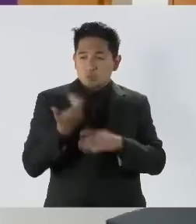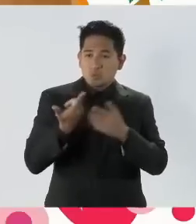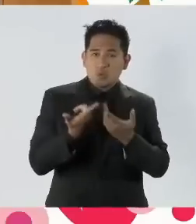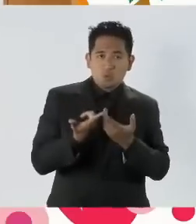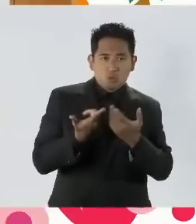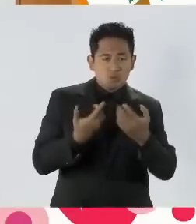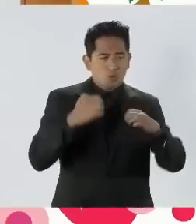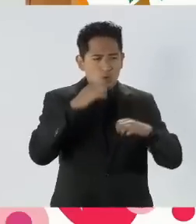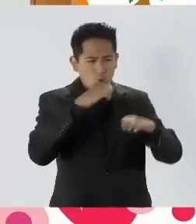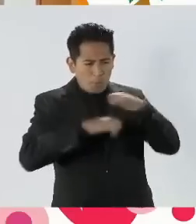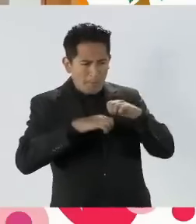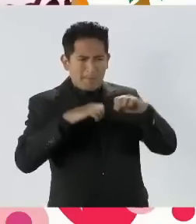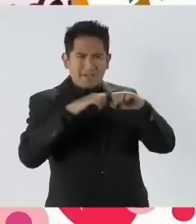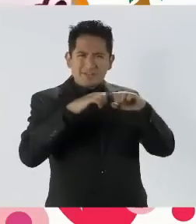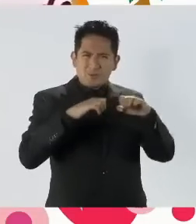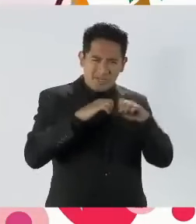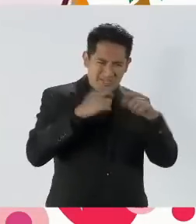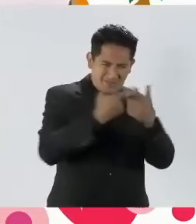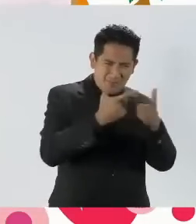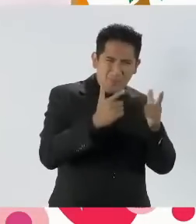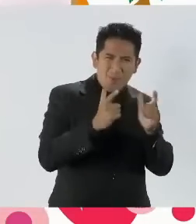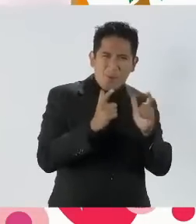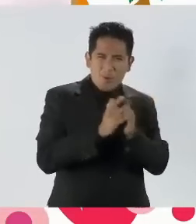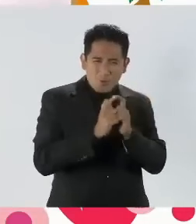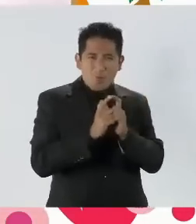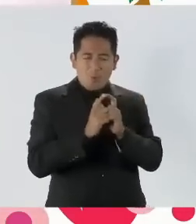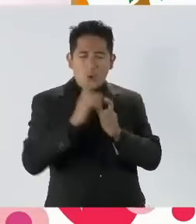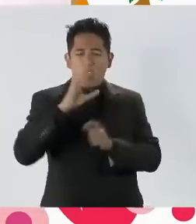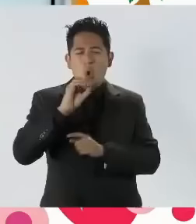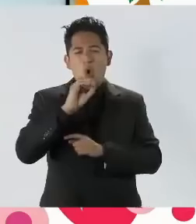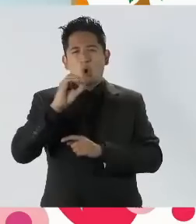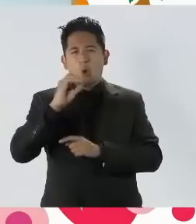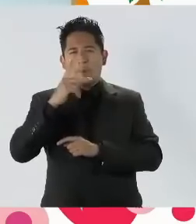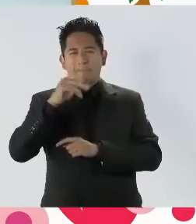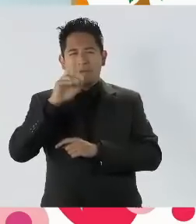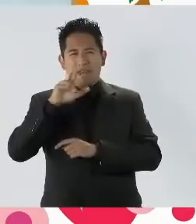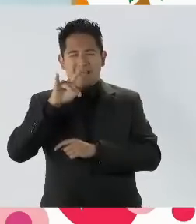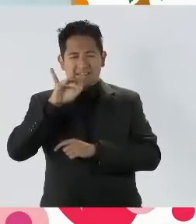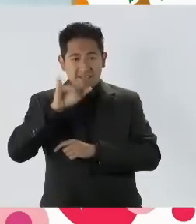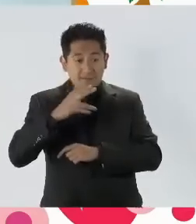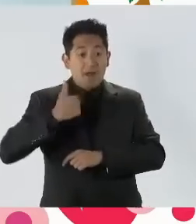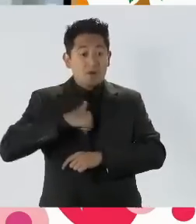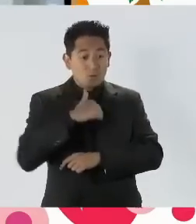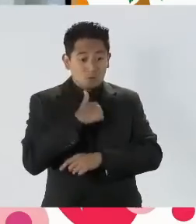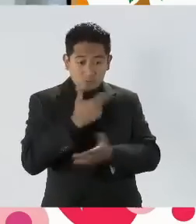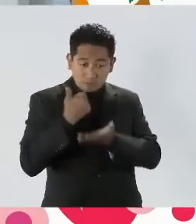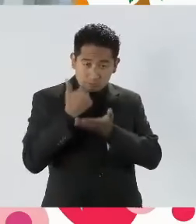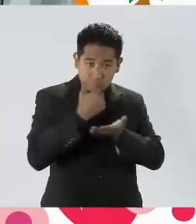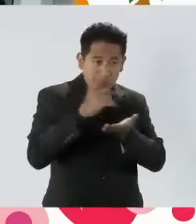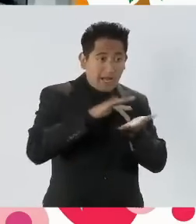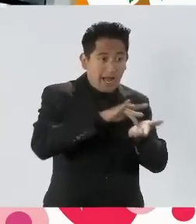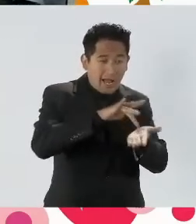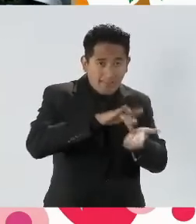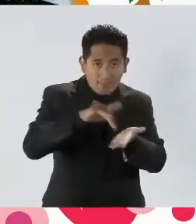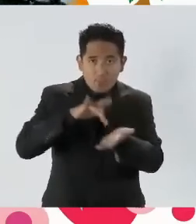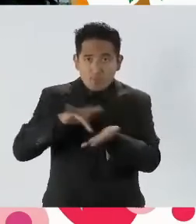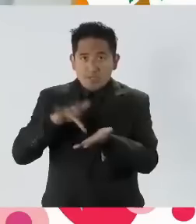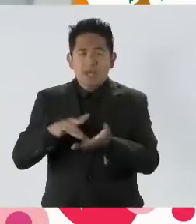y desde abajo para generación de ingresos y continuaremos con el seguro de desempleo a